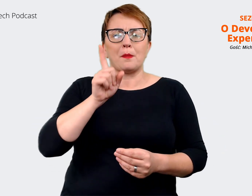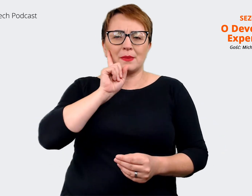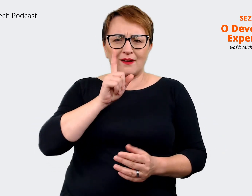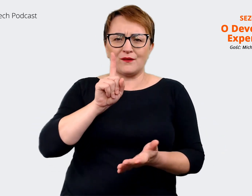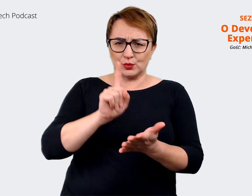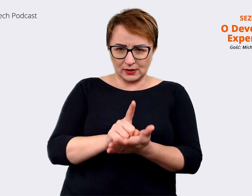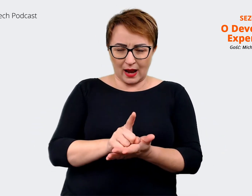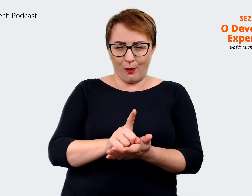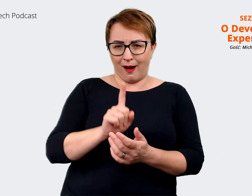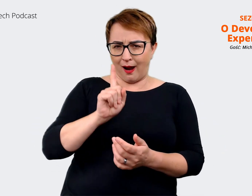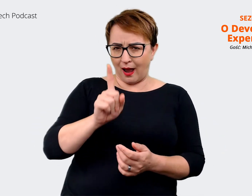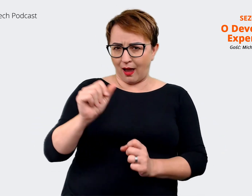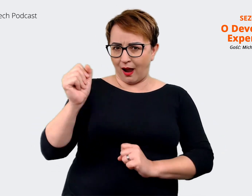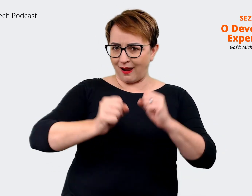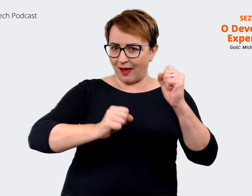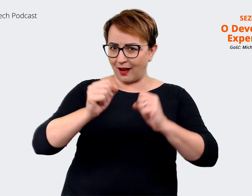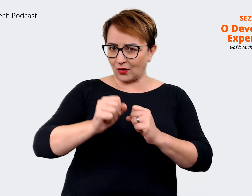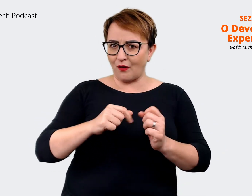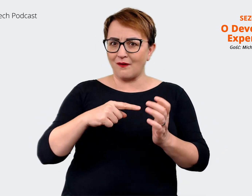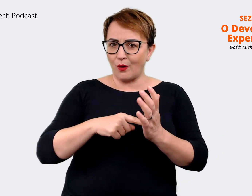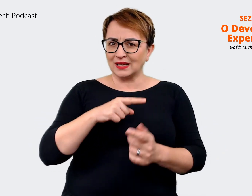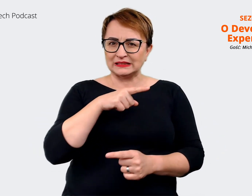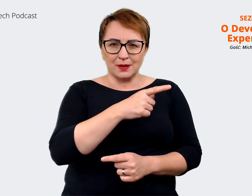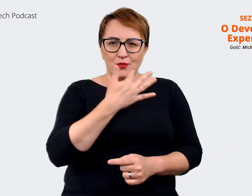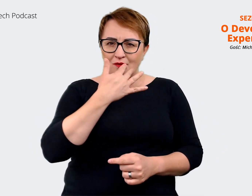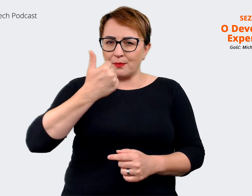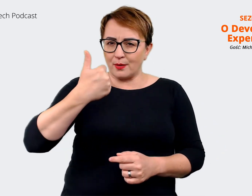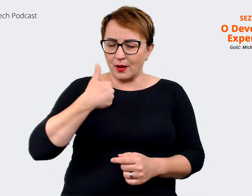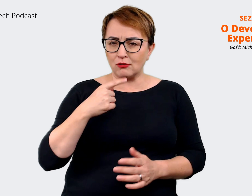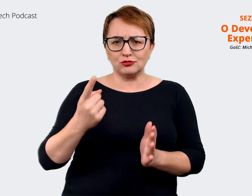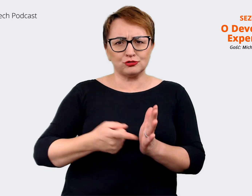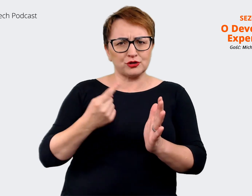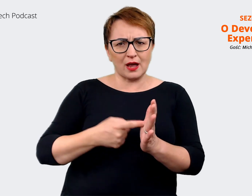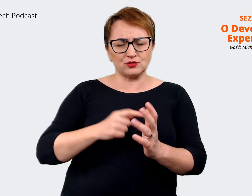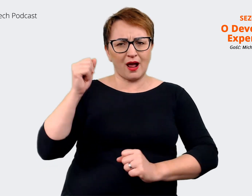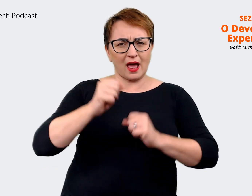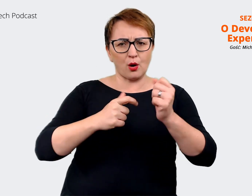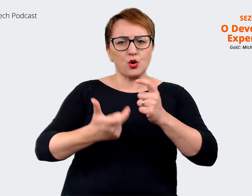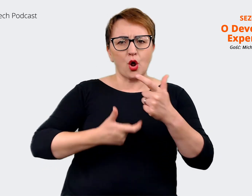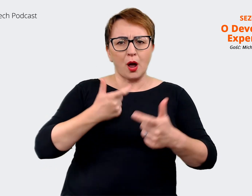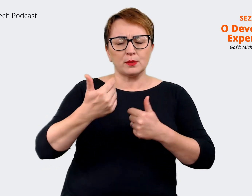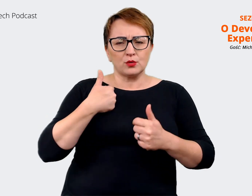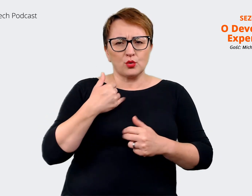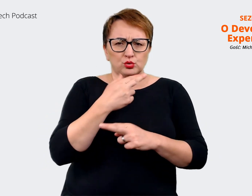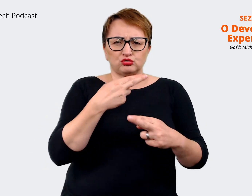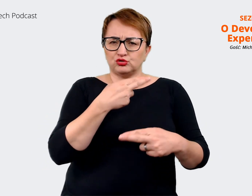to też jest prawda, ale Allegro, tak jak powiedziałeś, bardzo często robiło pewne rzeczy,